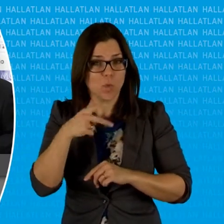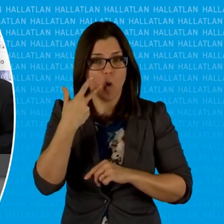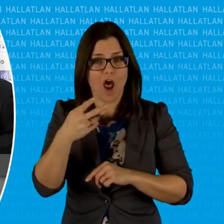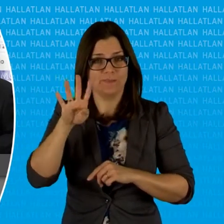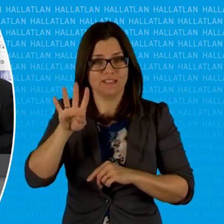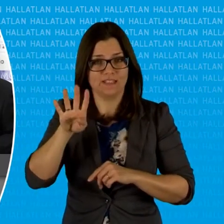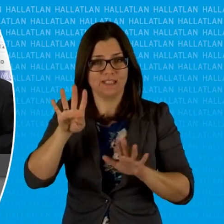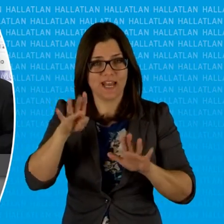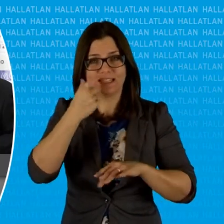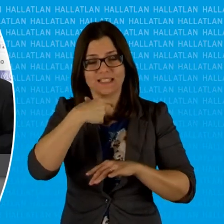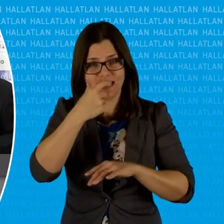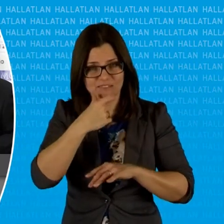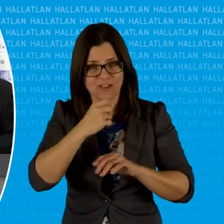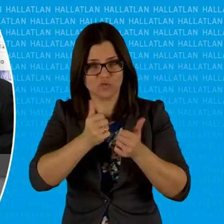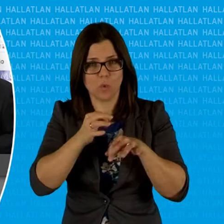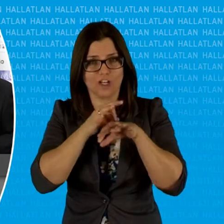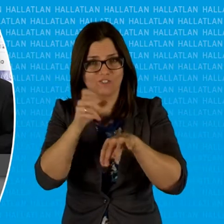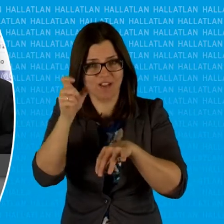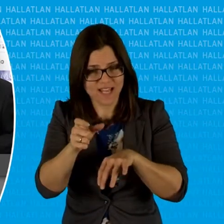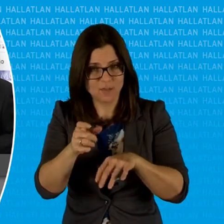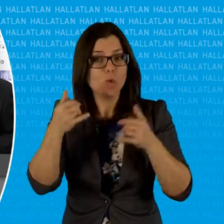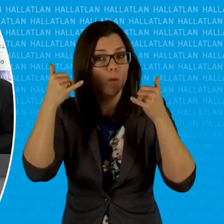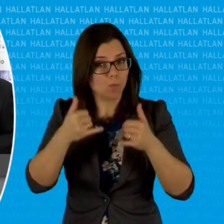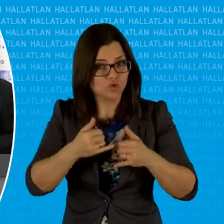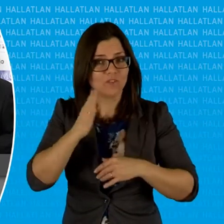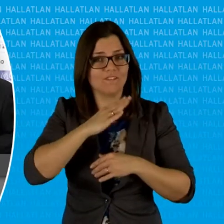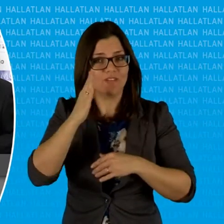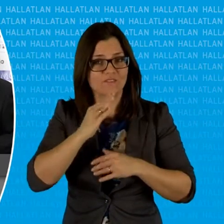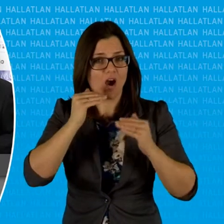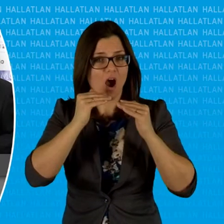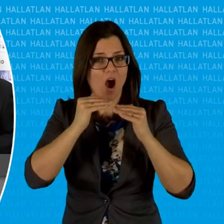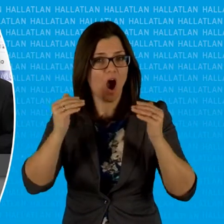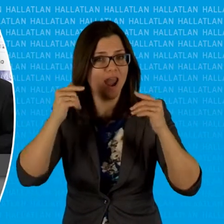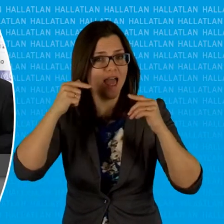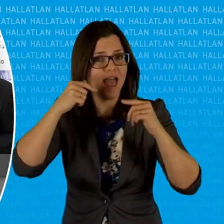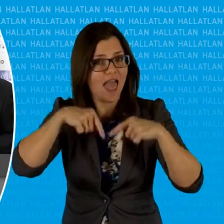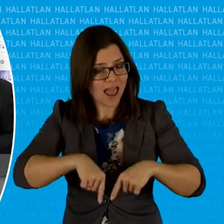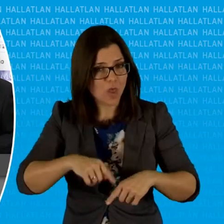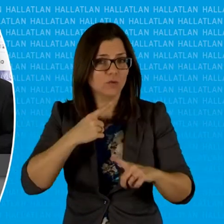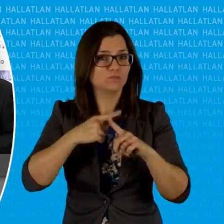A 39 éves sportvezető jelenleg a FIFA alelnökeke